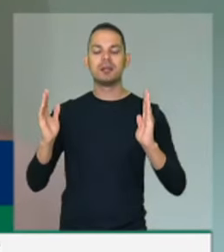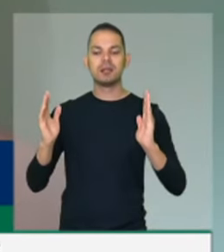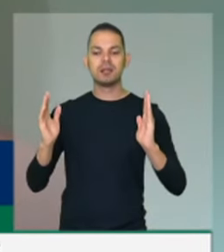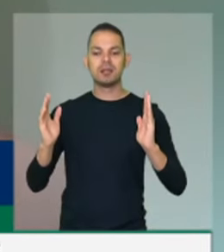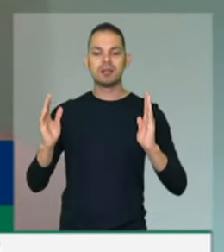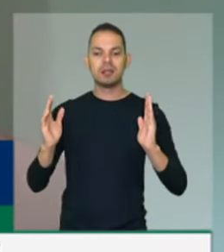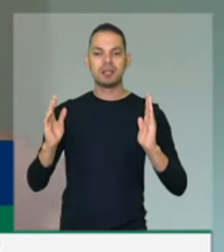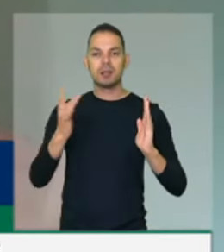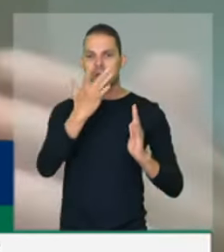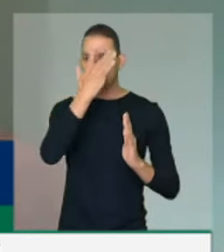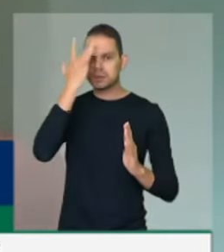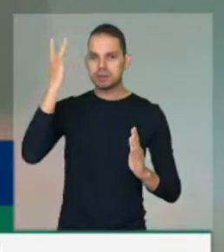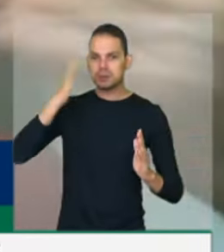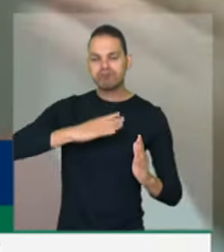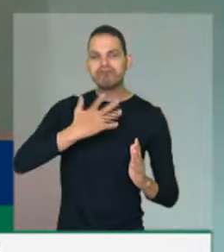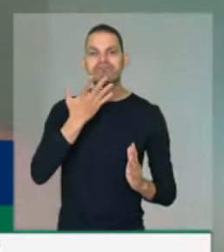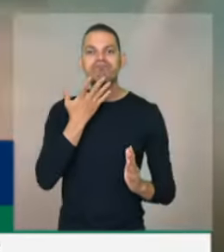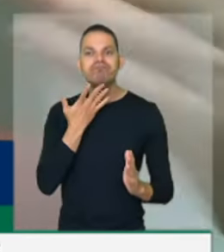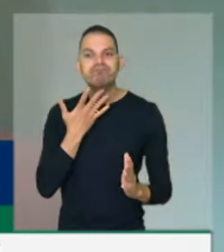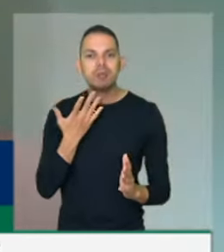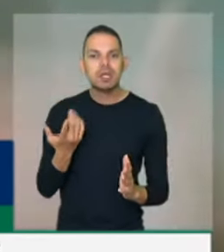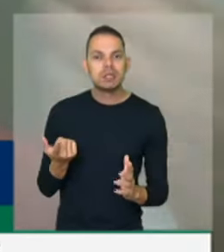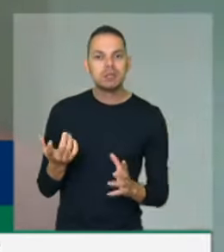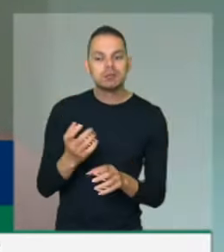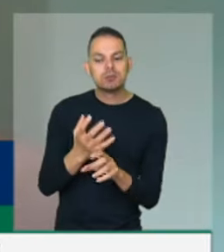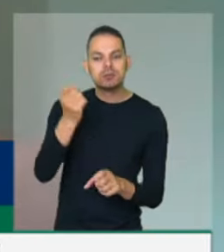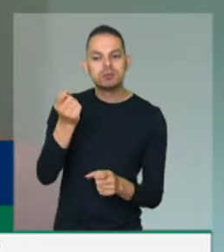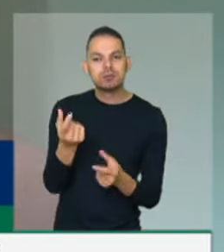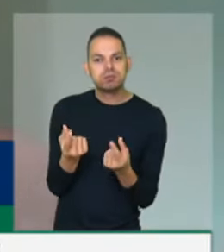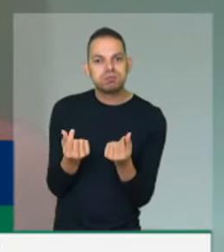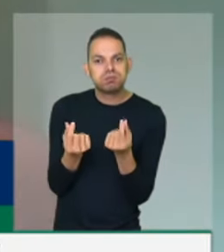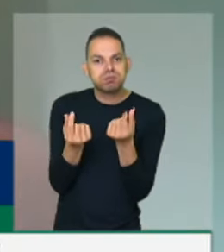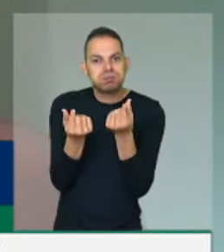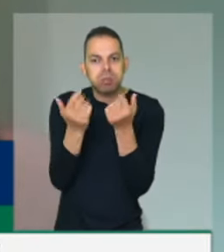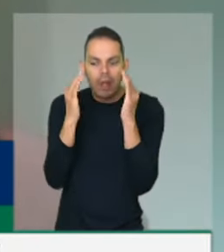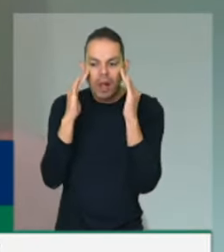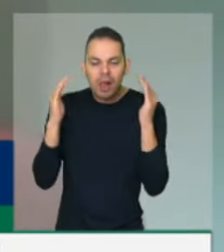ABRIR PARA MAL INTENCIONADOS QUEREREM GANHAR MAIS DINHEIRO AINDA NO MEIO DE UMA PANDEMIA COMO ESSA O PROJETO ESTABELECE